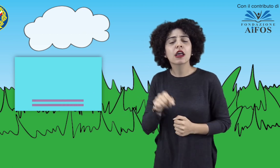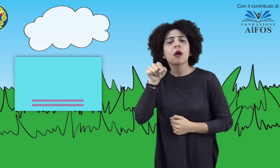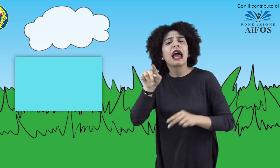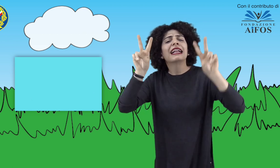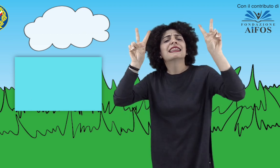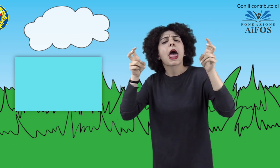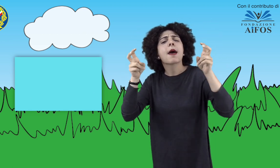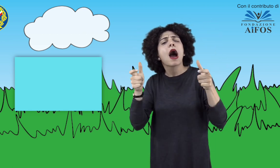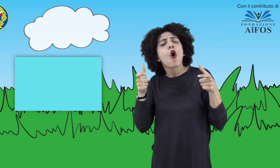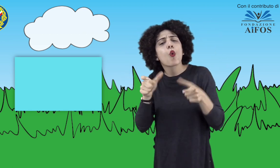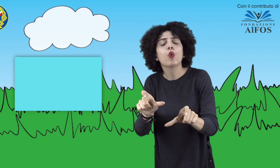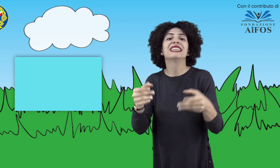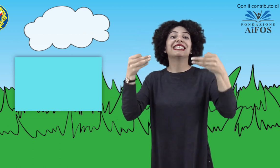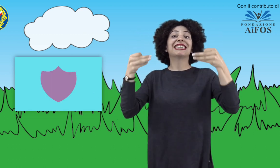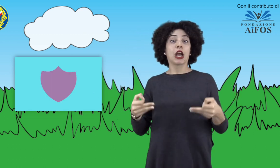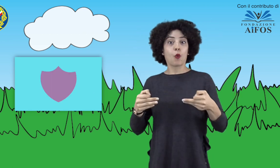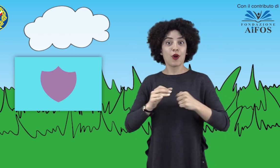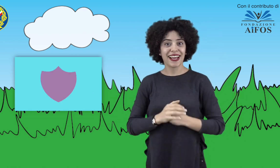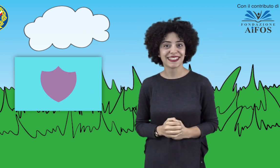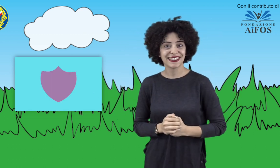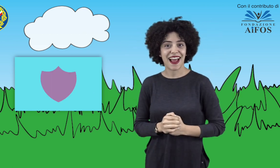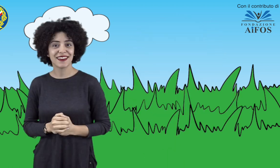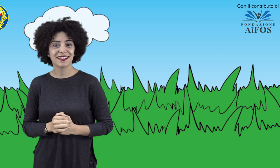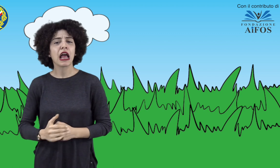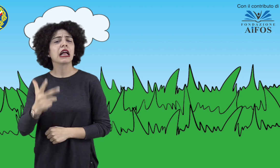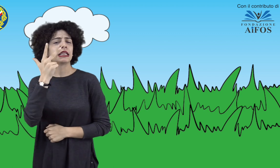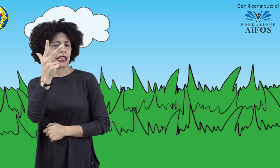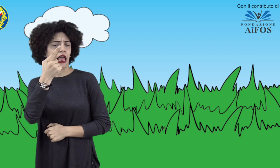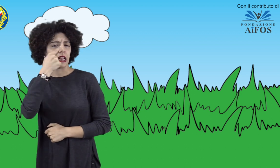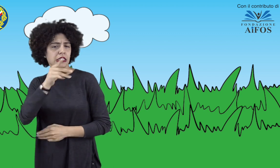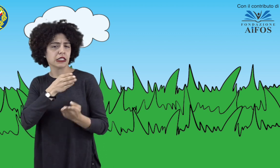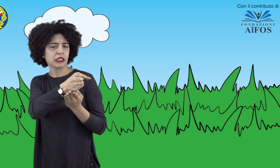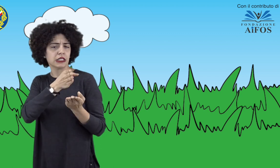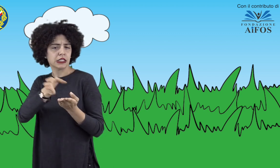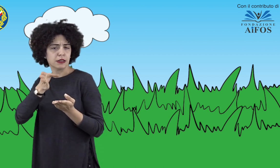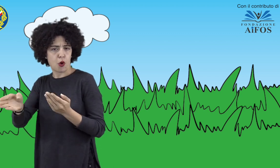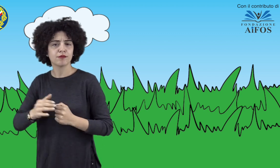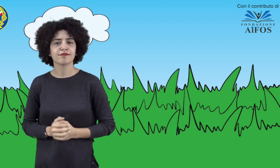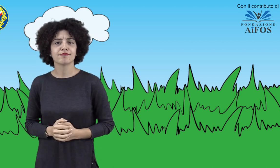Il tema dei video è la sicurezza. In particolare sono tre le tematiche affrontate.